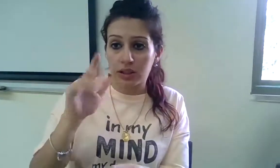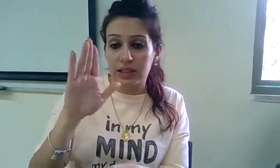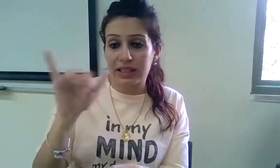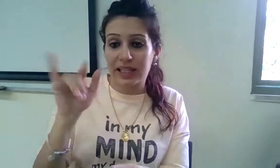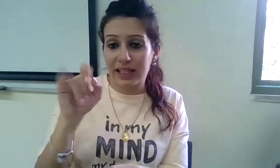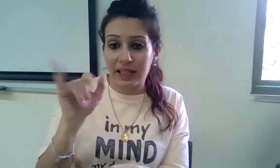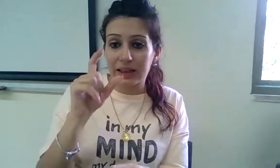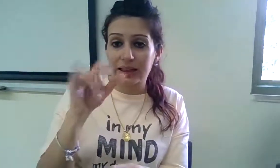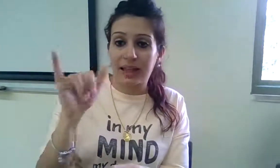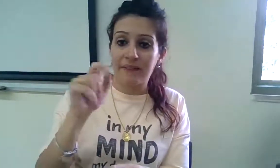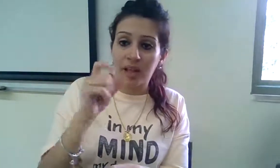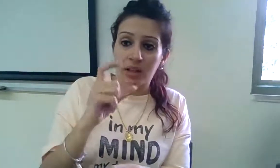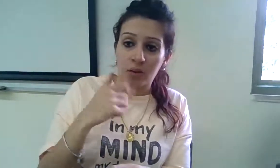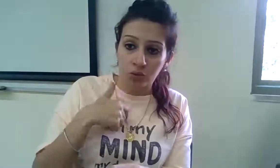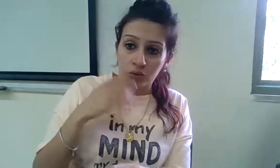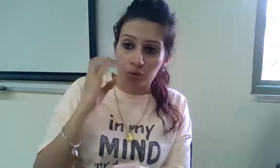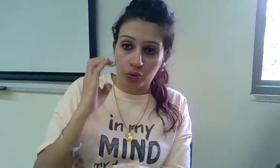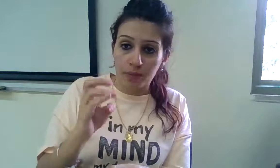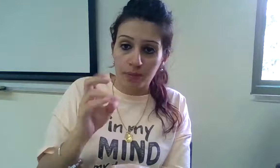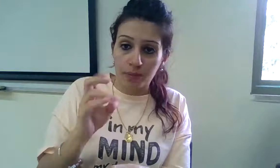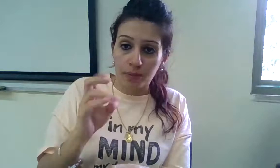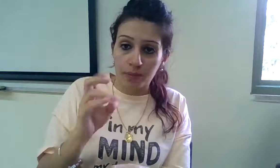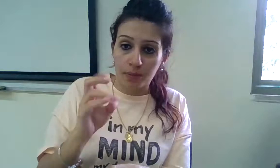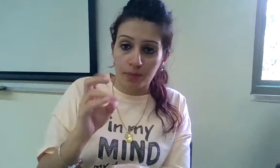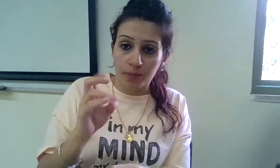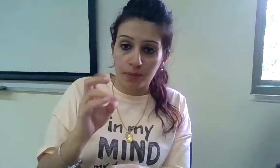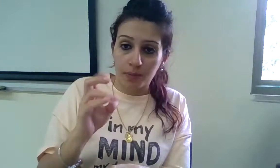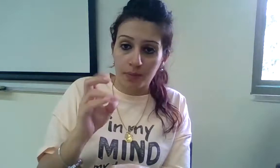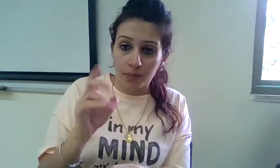أود الانتقال الآن إلى إيستر أو يالينغ للإجابة. شكرا